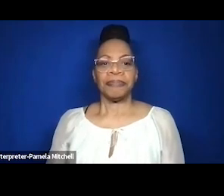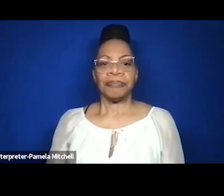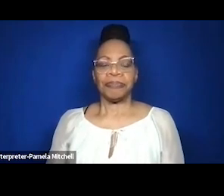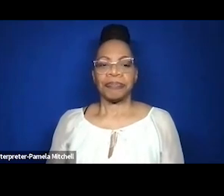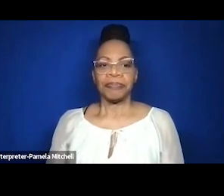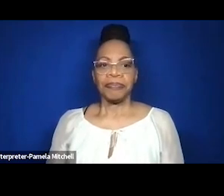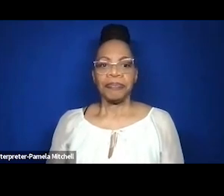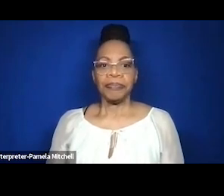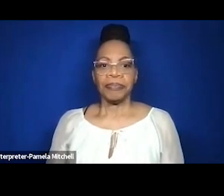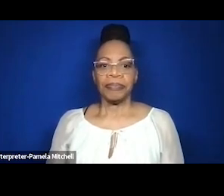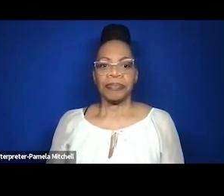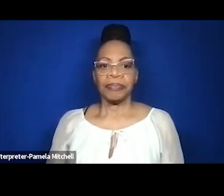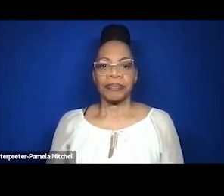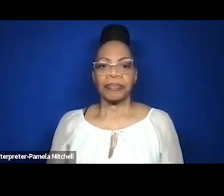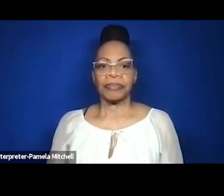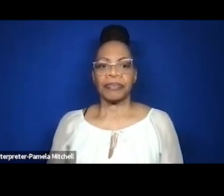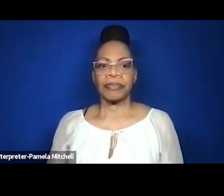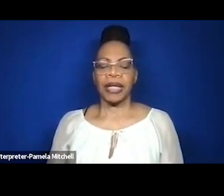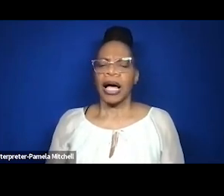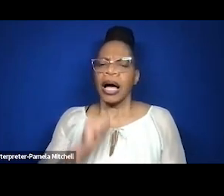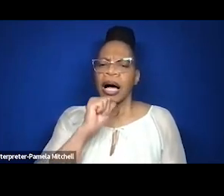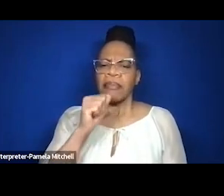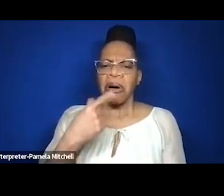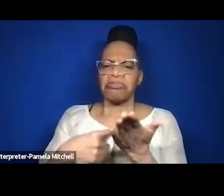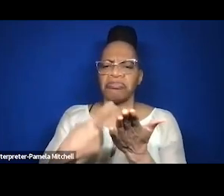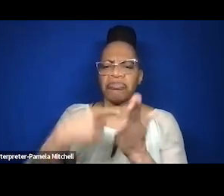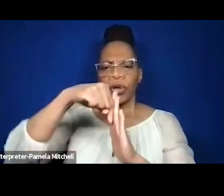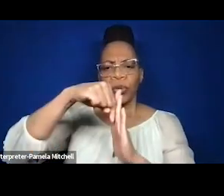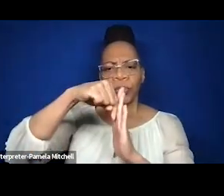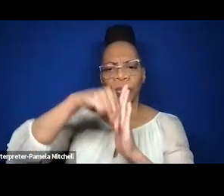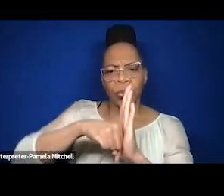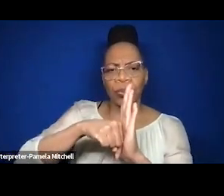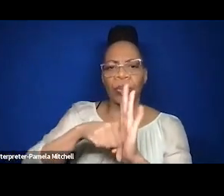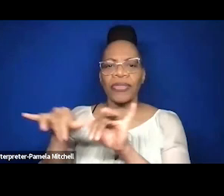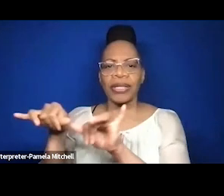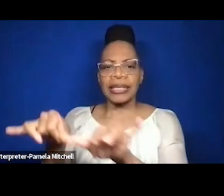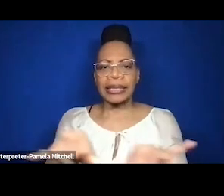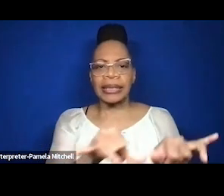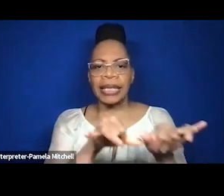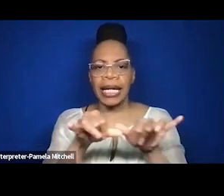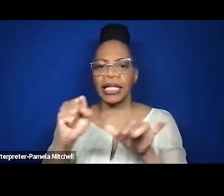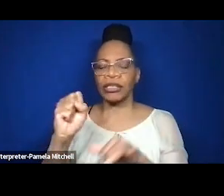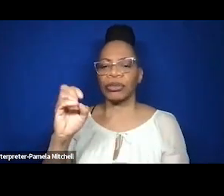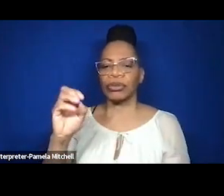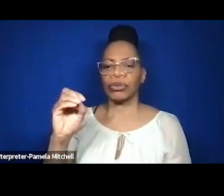Muy bien. No voy a dedicar mucho tiempo aquí al proceso estándar de SOAR en absoluto porque Zuzanna